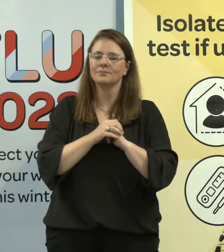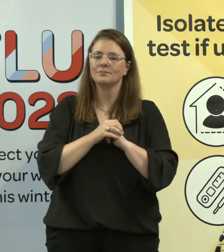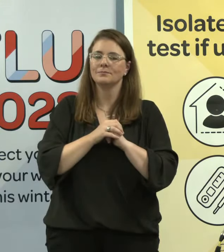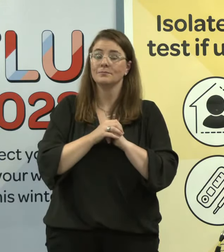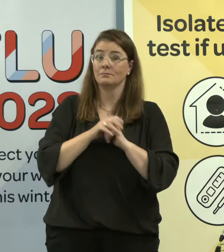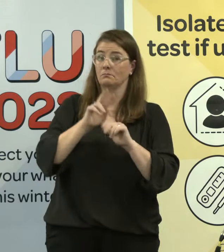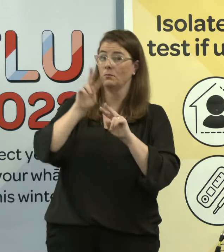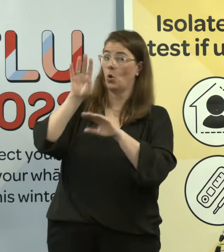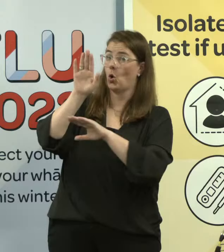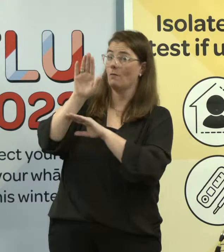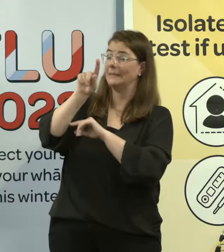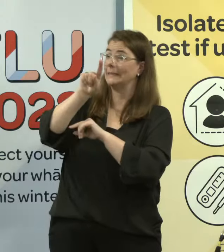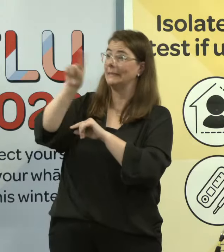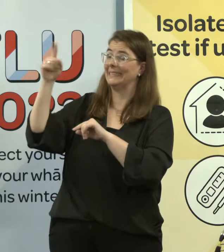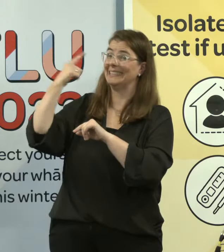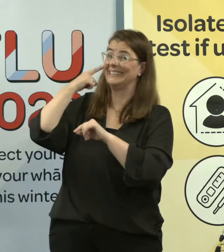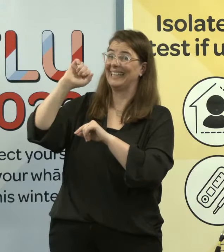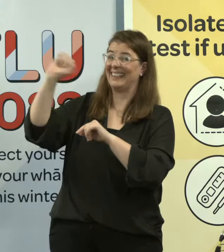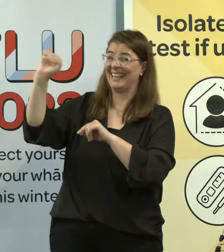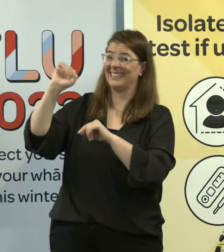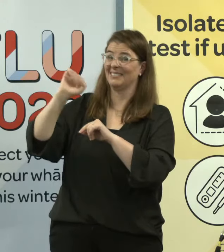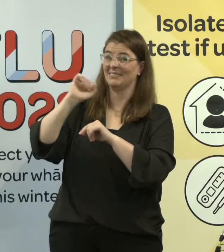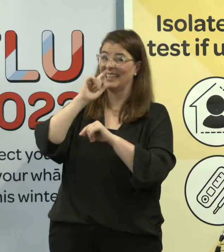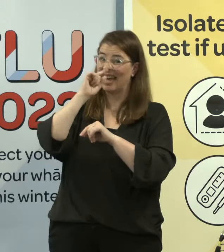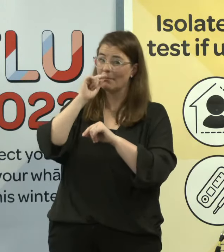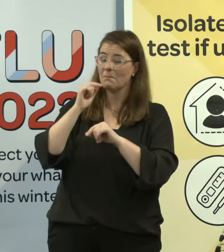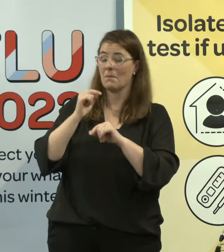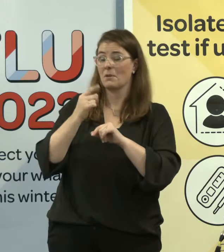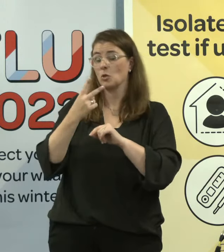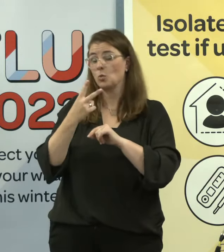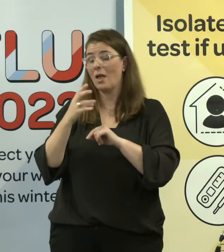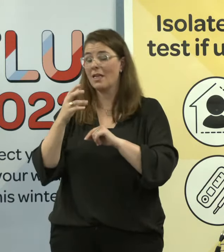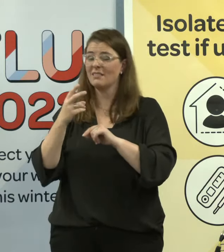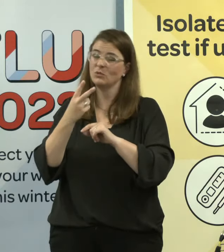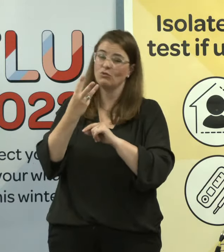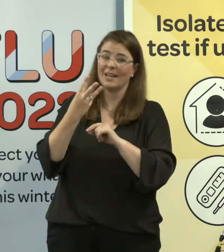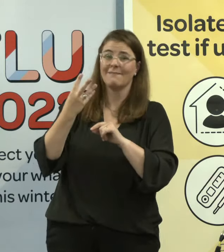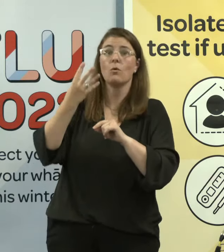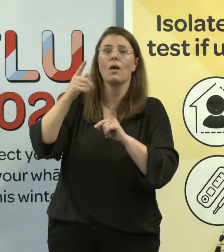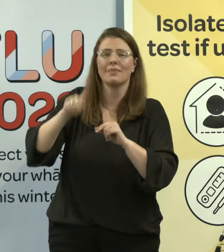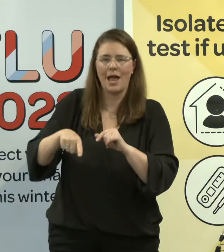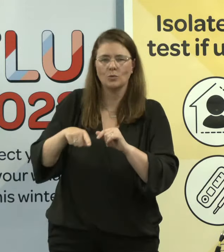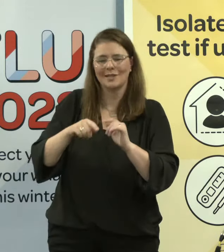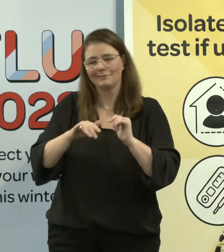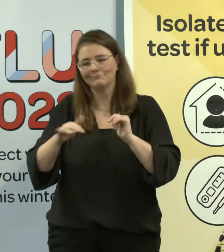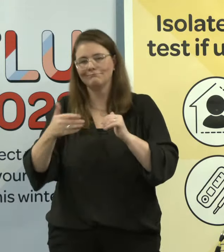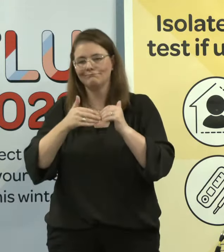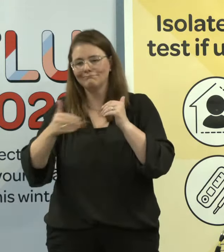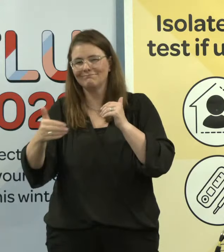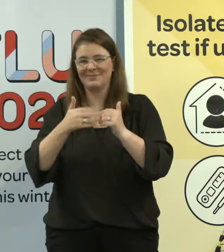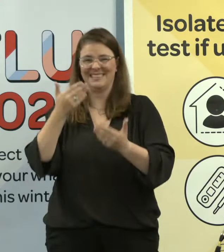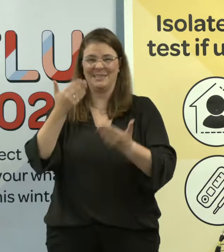tera ki hea? Ki taku whakaaro kua korero pea matou i tenei i mua, e